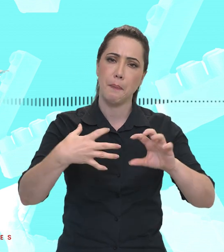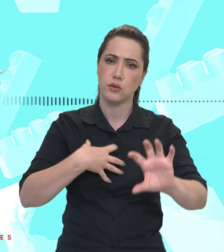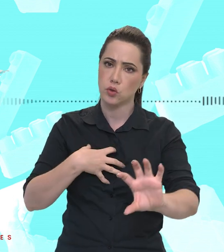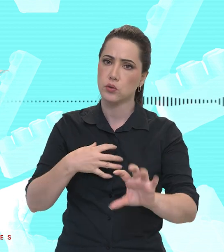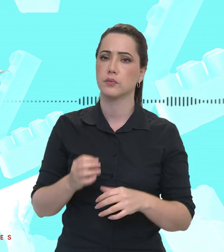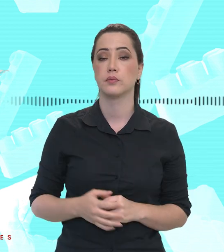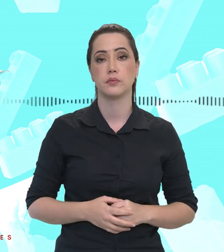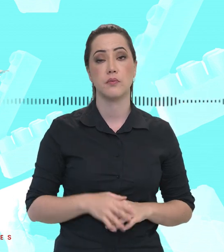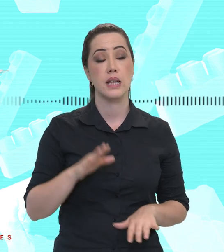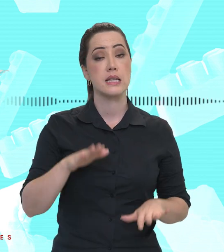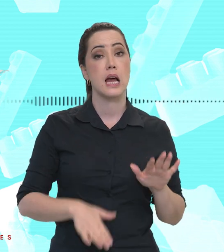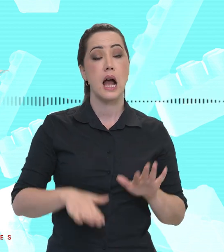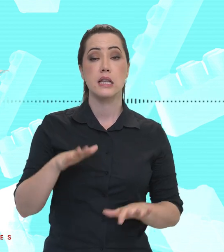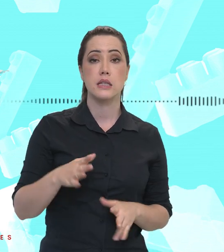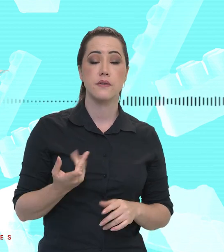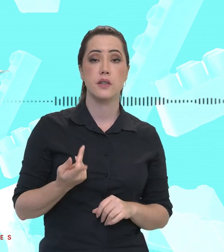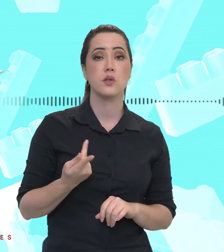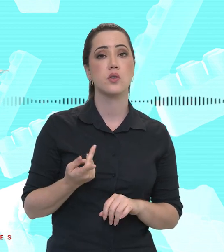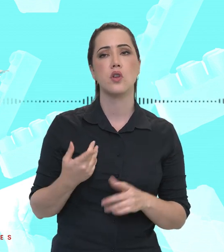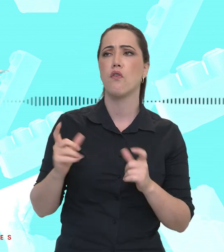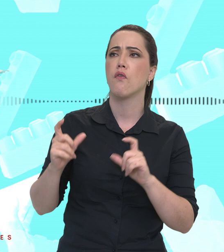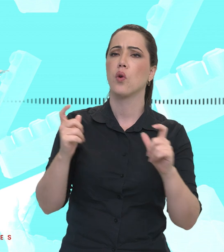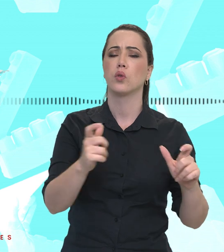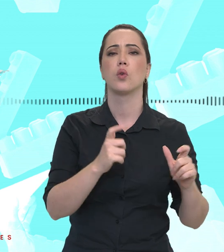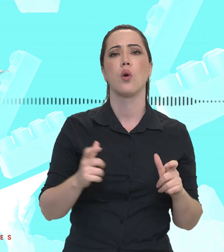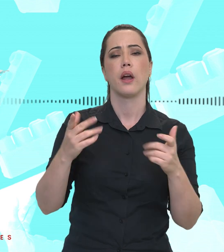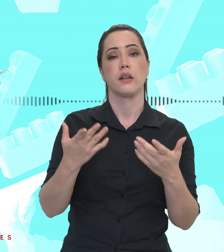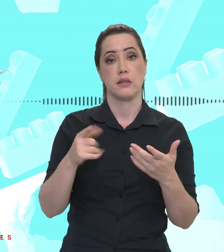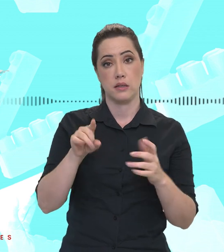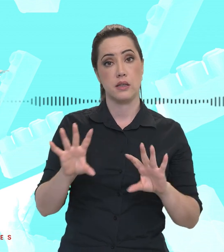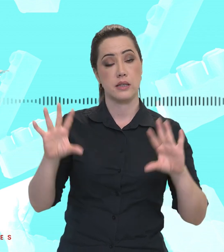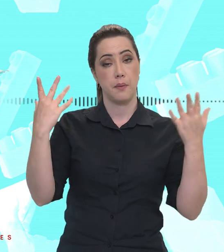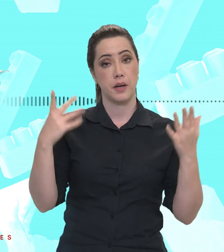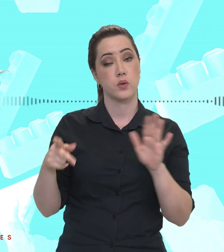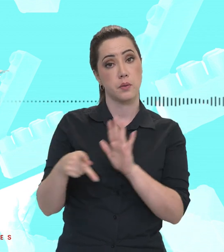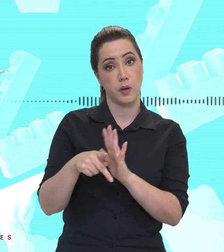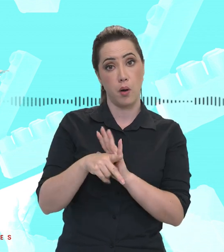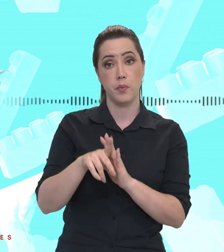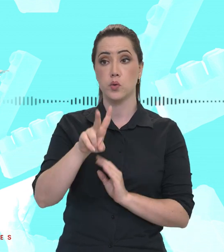[Patrícia] De vez em quando eu vou nos eventos que o Instituto Vidas Raras realiza. E lá